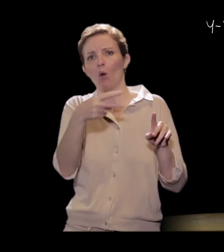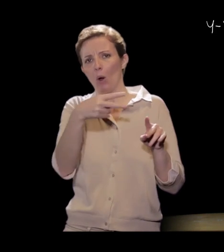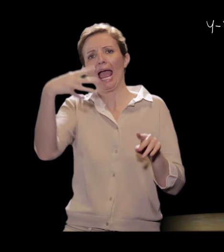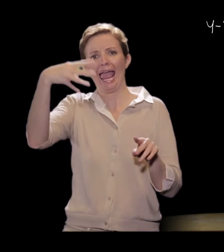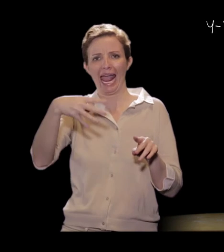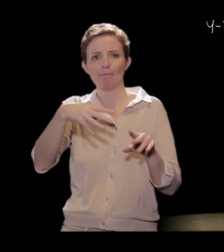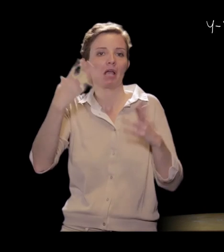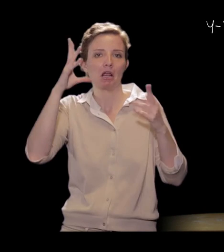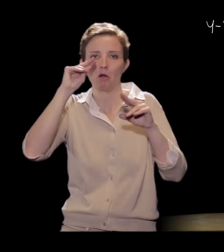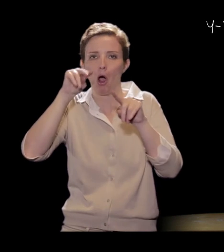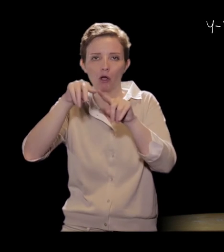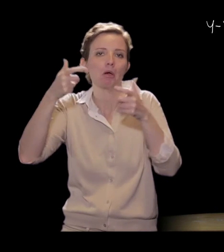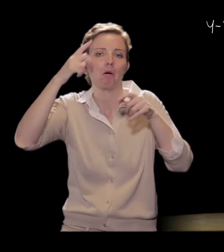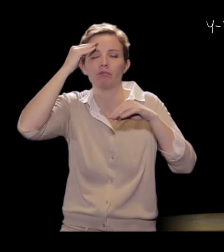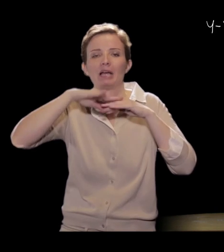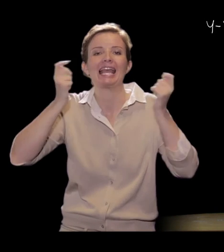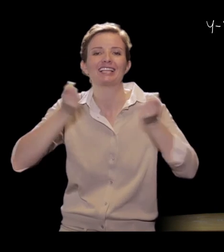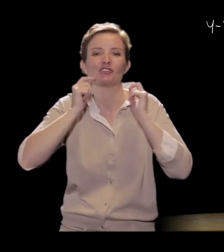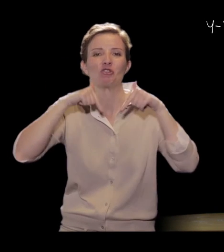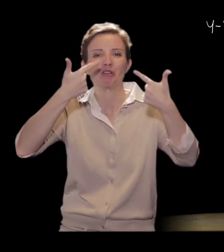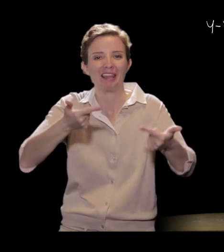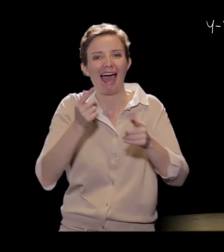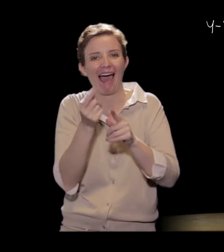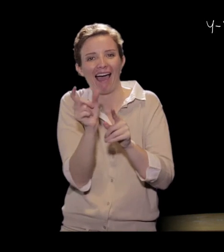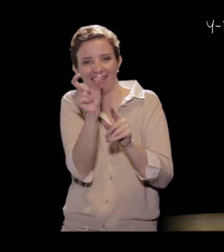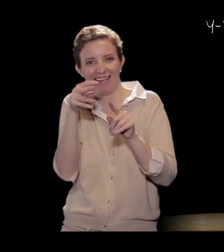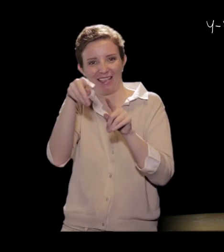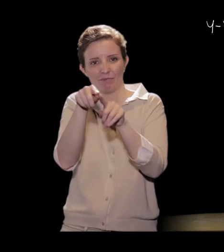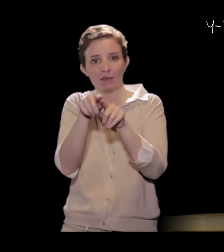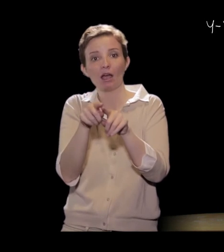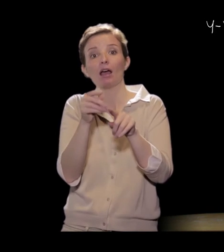con m noto per qualche motivo che dipende poi dagli esercizi.